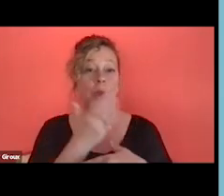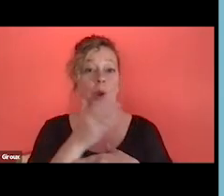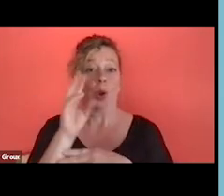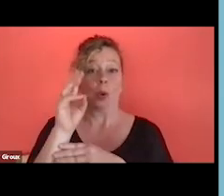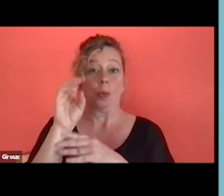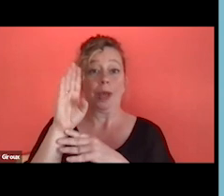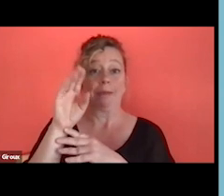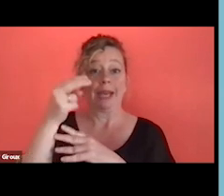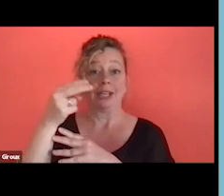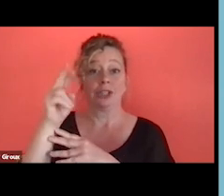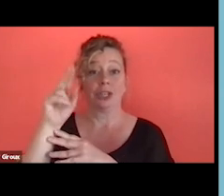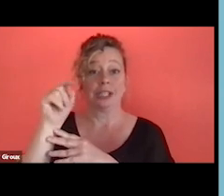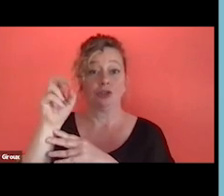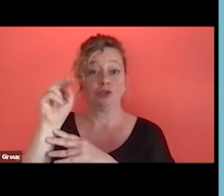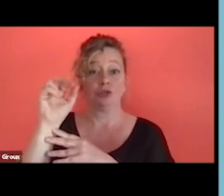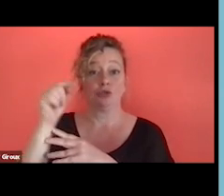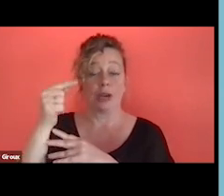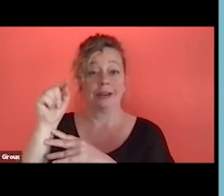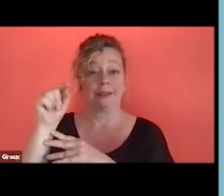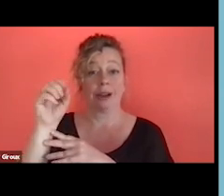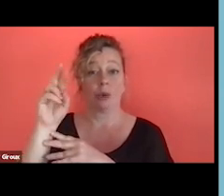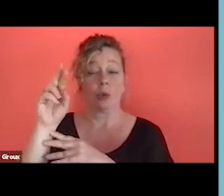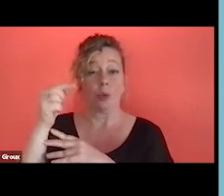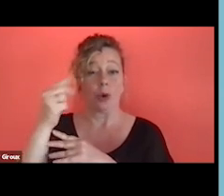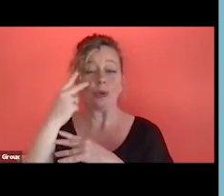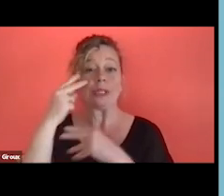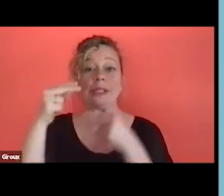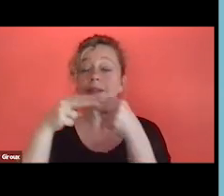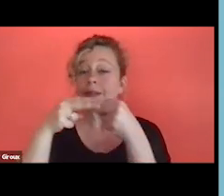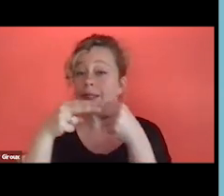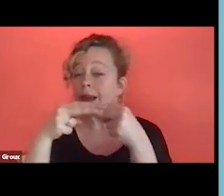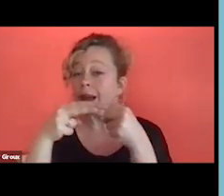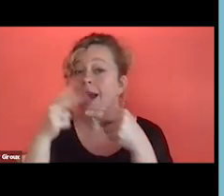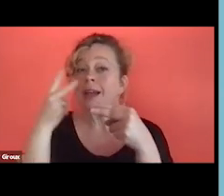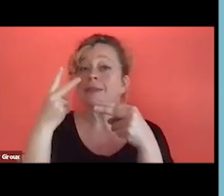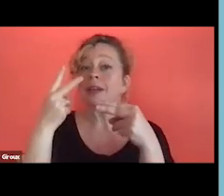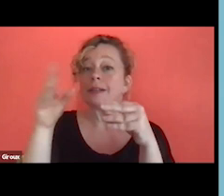hhrctraining.org. Pueden ver una copia de esta diapositiva. Tenemos una guía de recursos complementaria